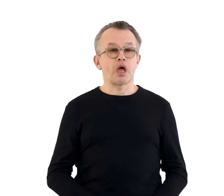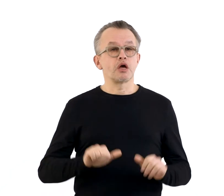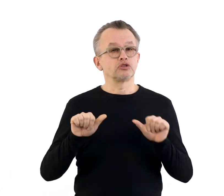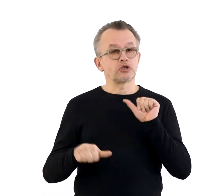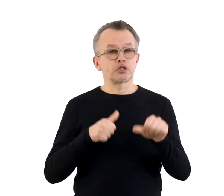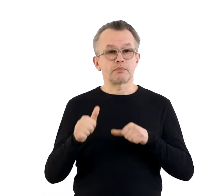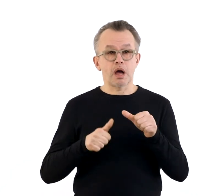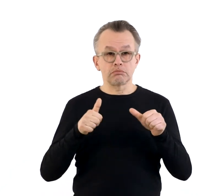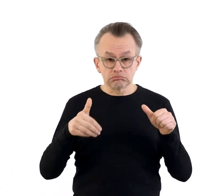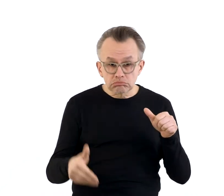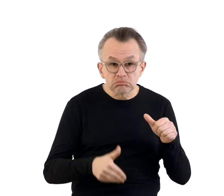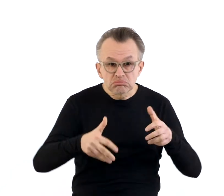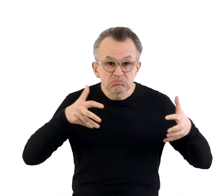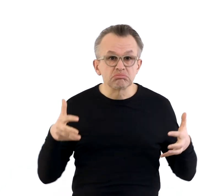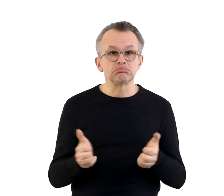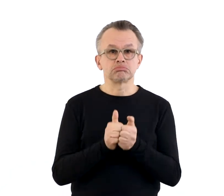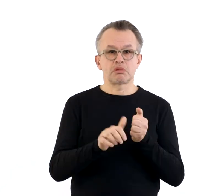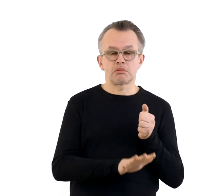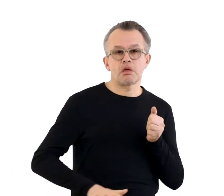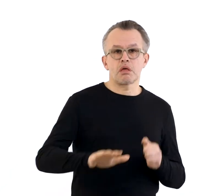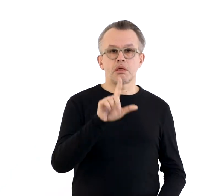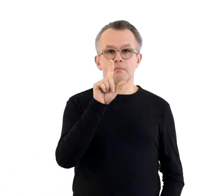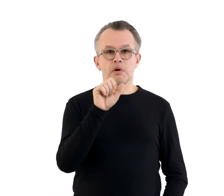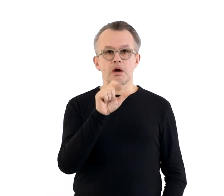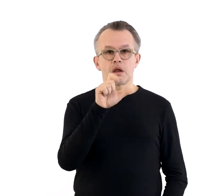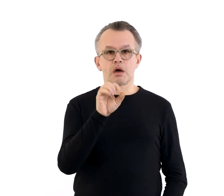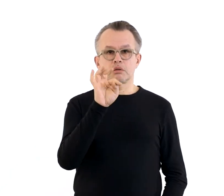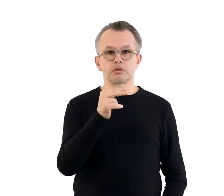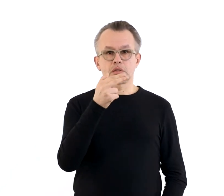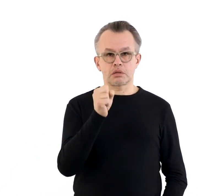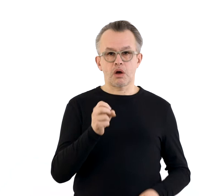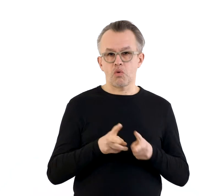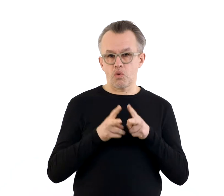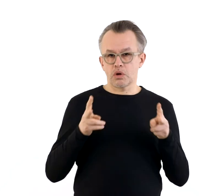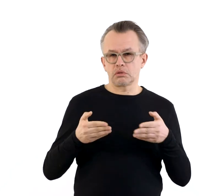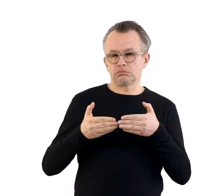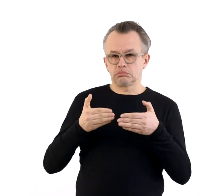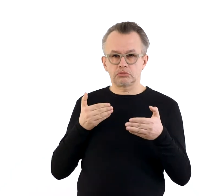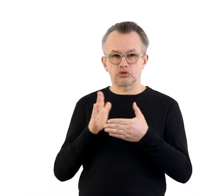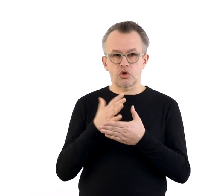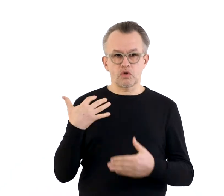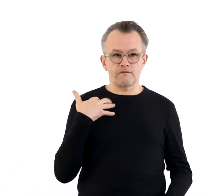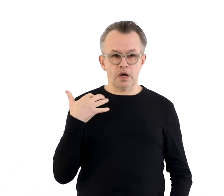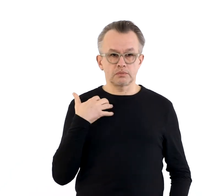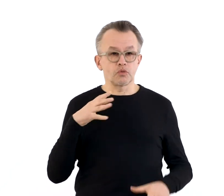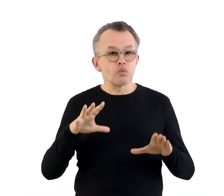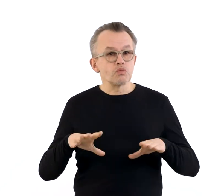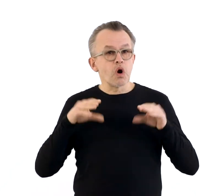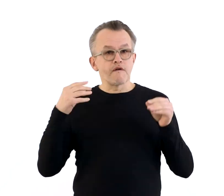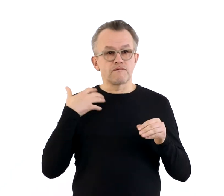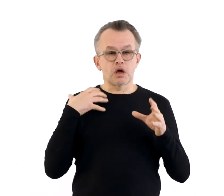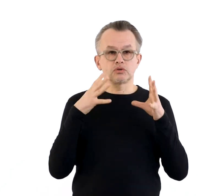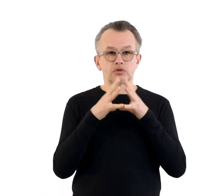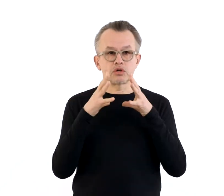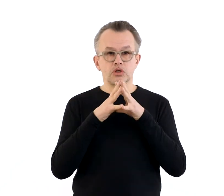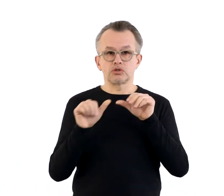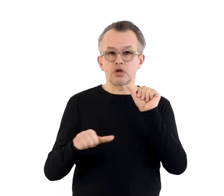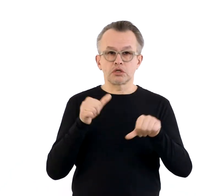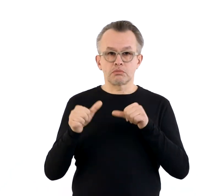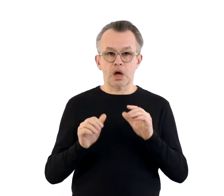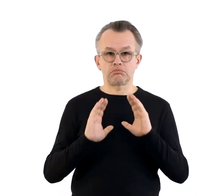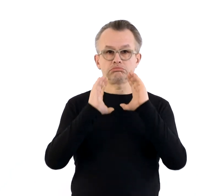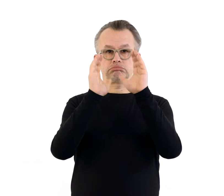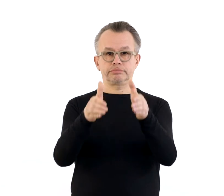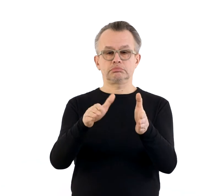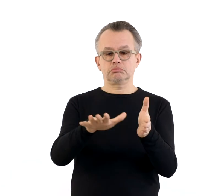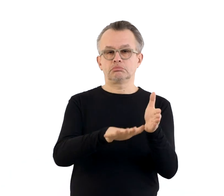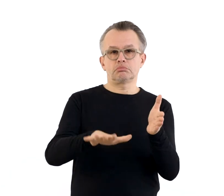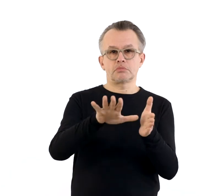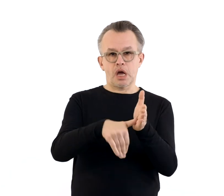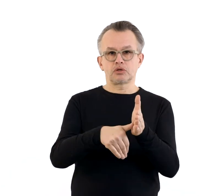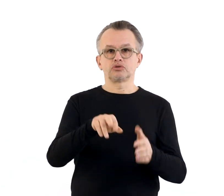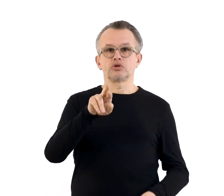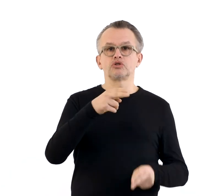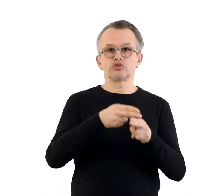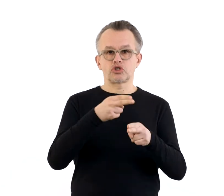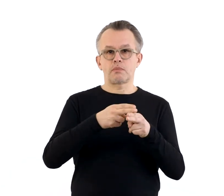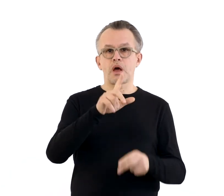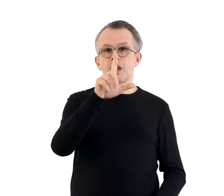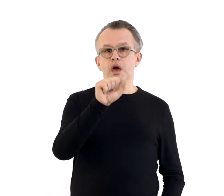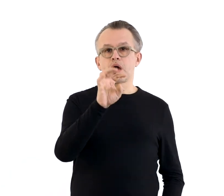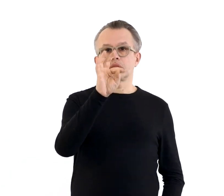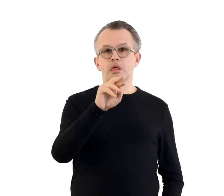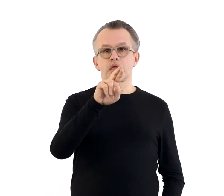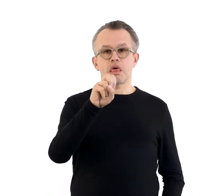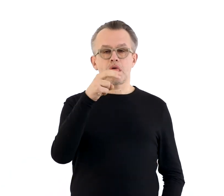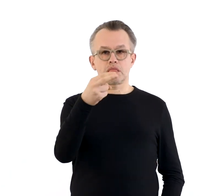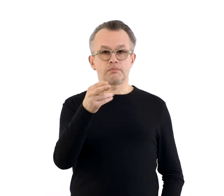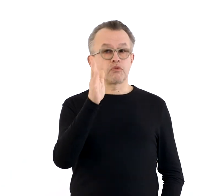Rzeźba została wykopana na Palatynie we wczesnym średniowieczu i od początku X wieku stała na rzymskim Lateranie.